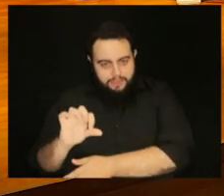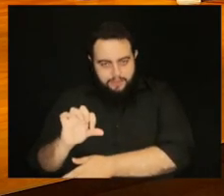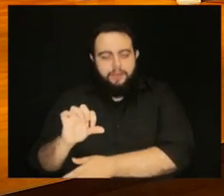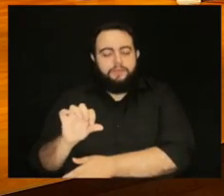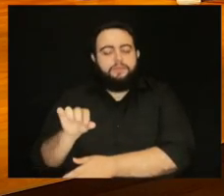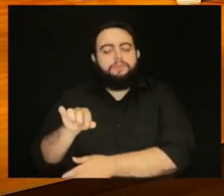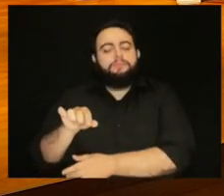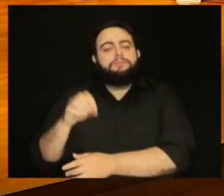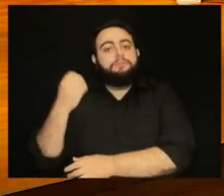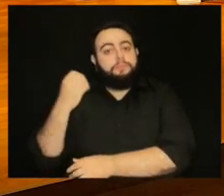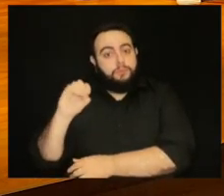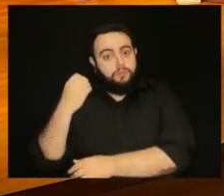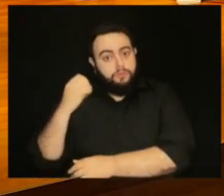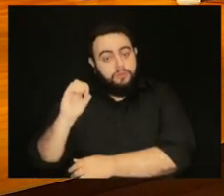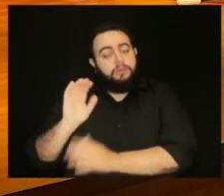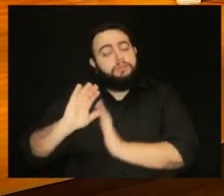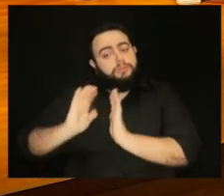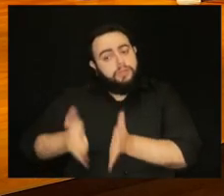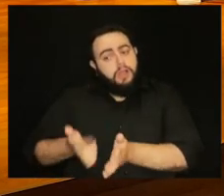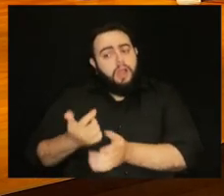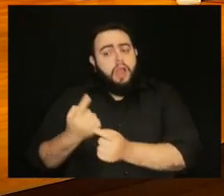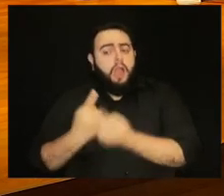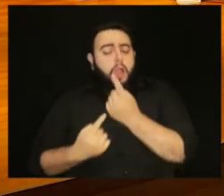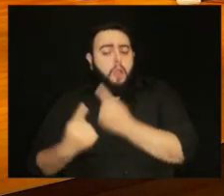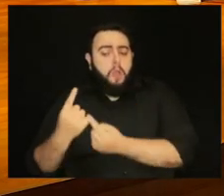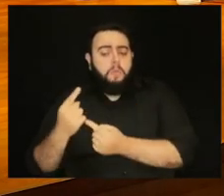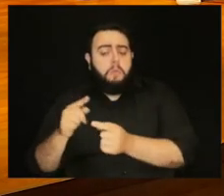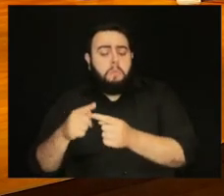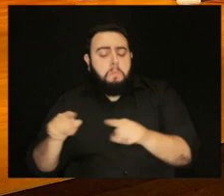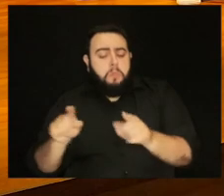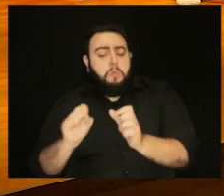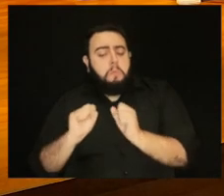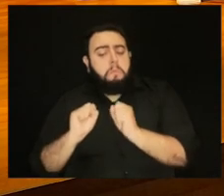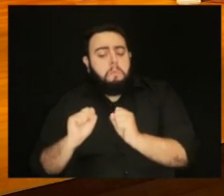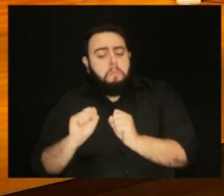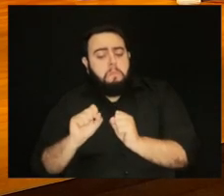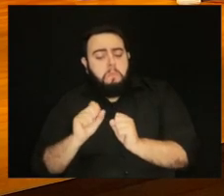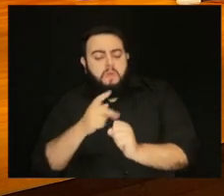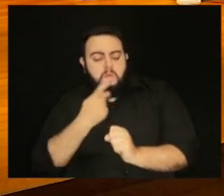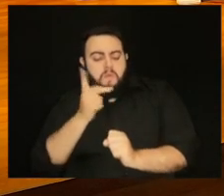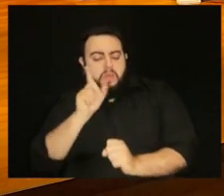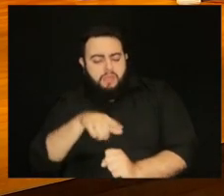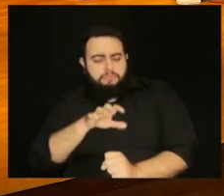Alegre já tem polcas que poderiam ser chamadas de choro, quanto no Rio de Janeiro. Em Porto Alegre